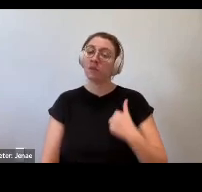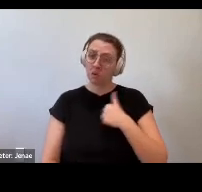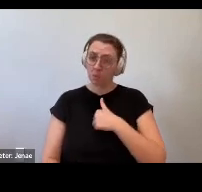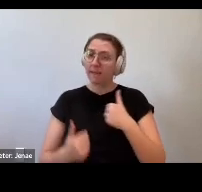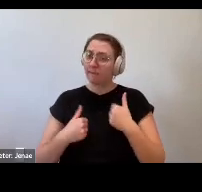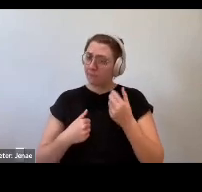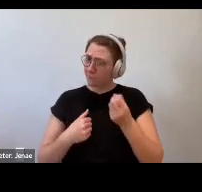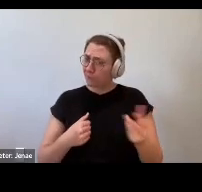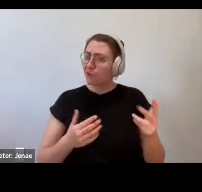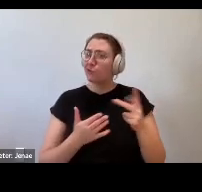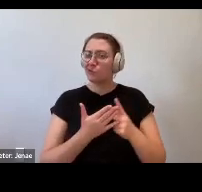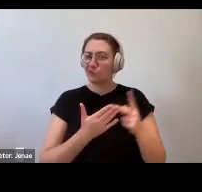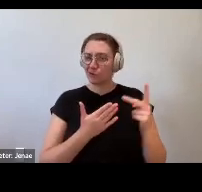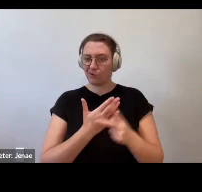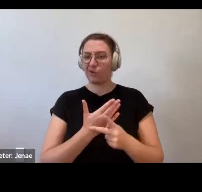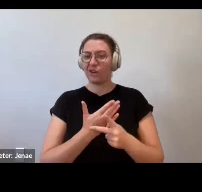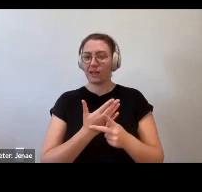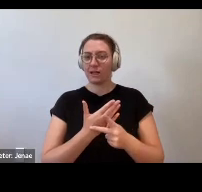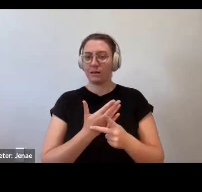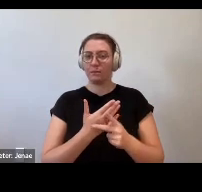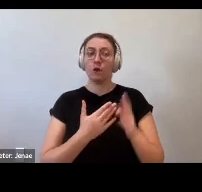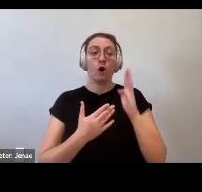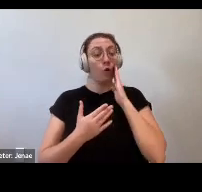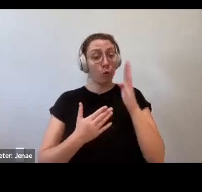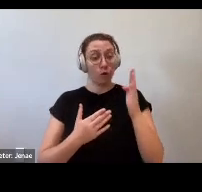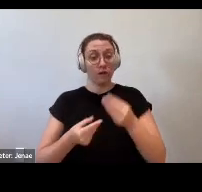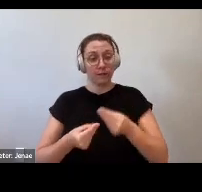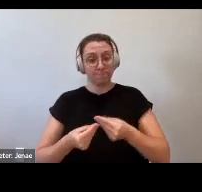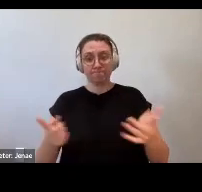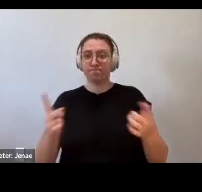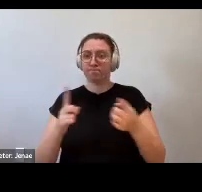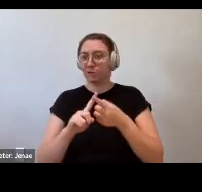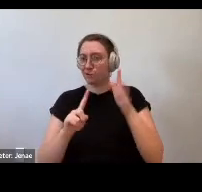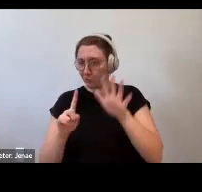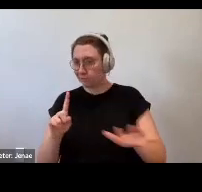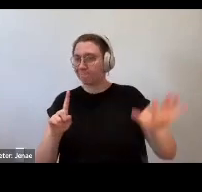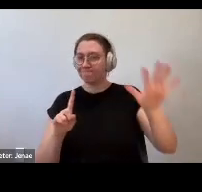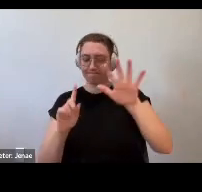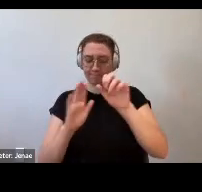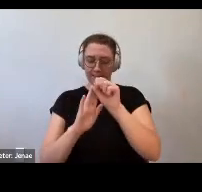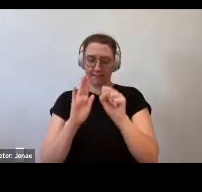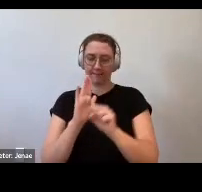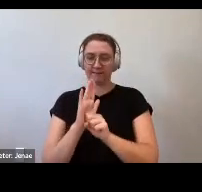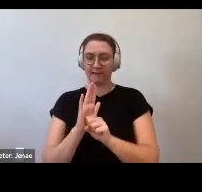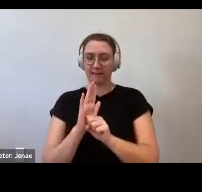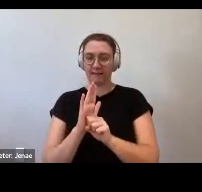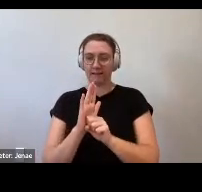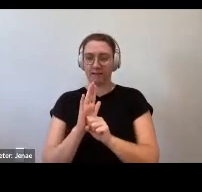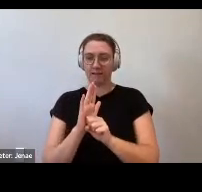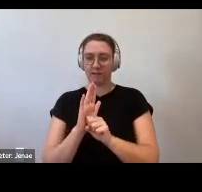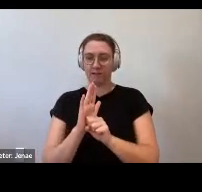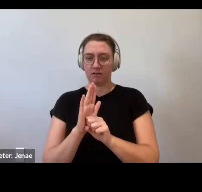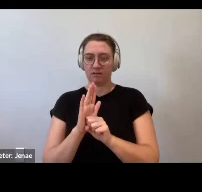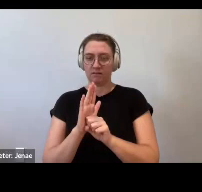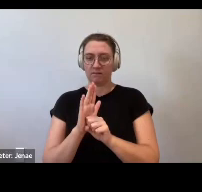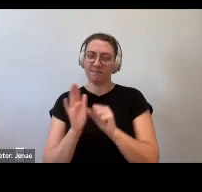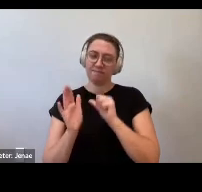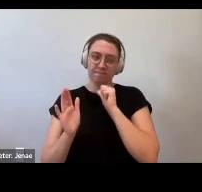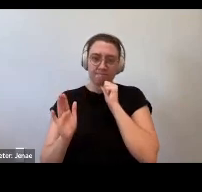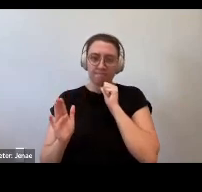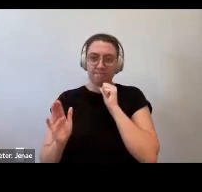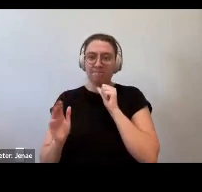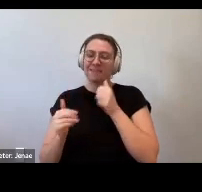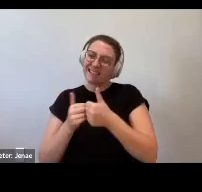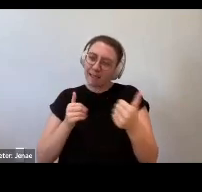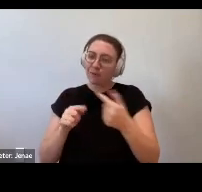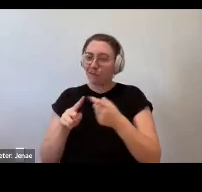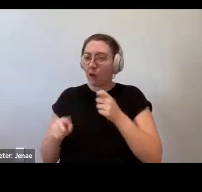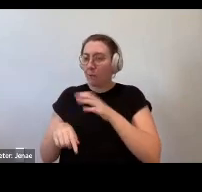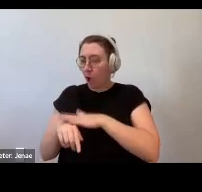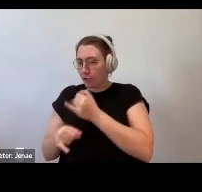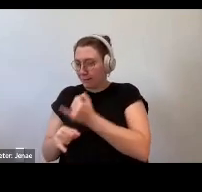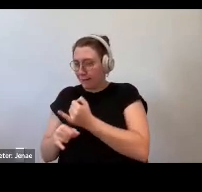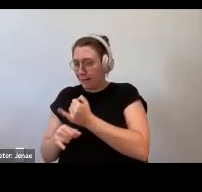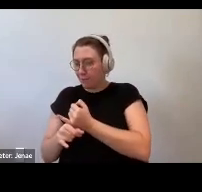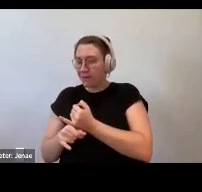que se extenderían a todo el estado, además de nuestros estudiantes en el campus, que son